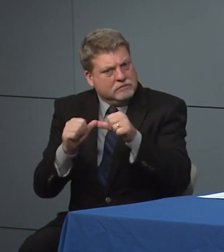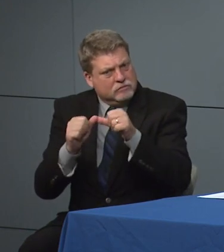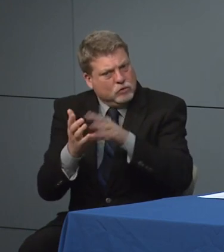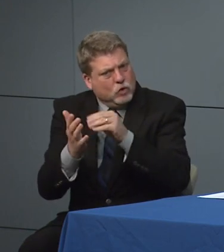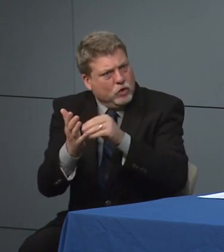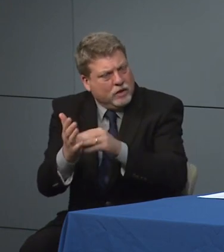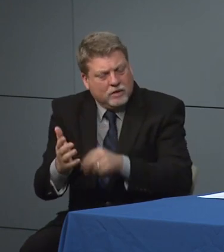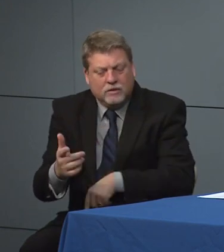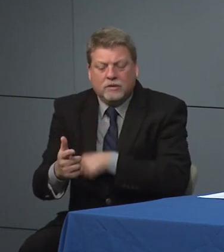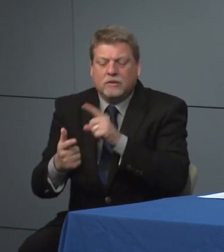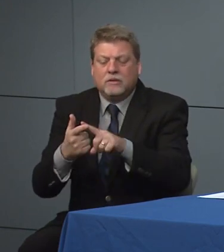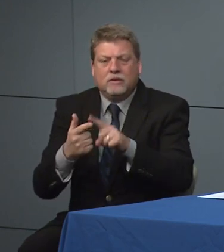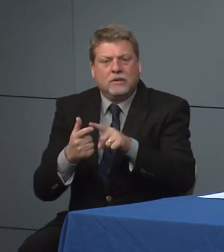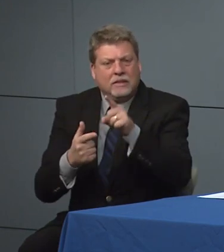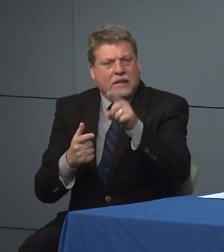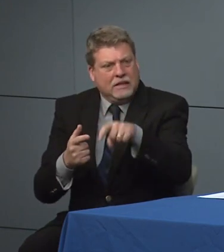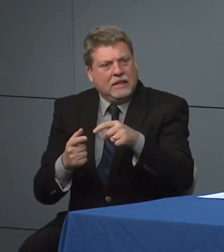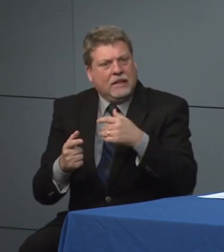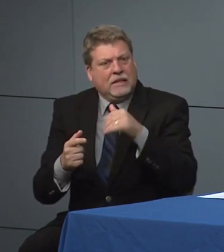que los niños continúan aprendiendo y que tengan sitios